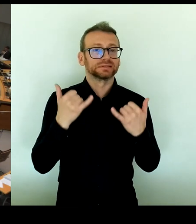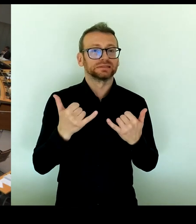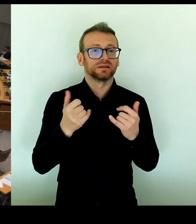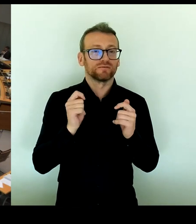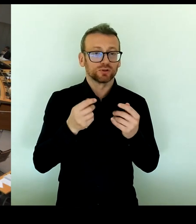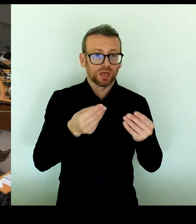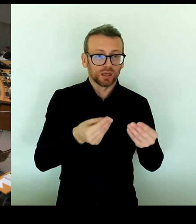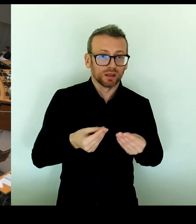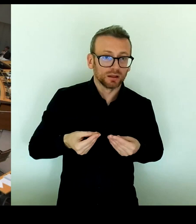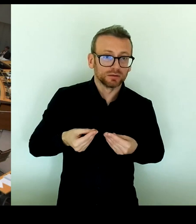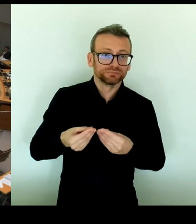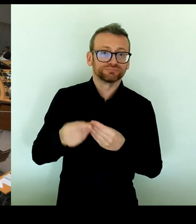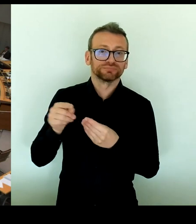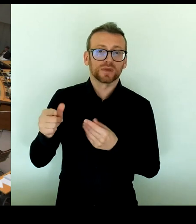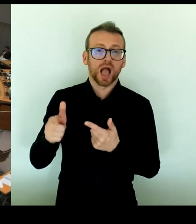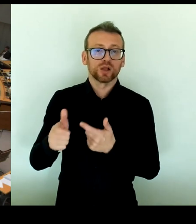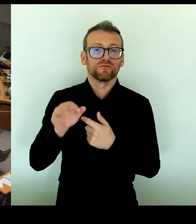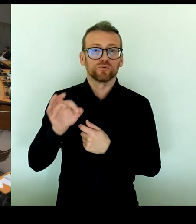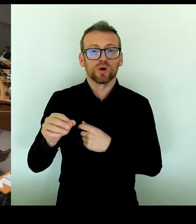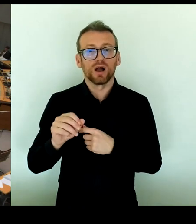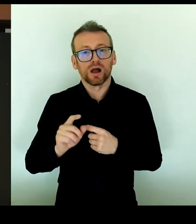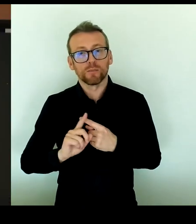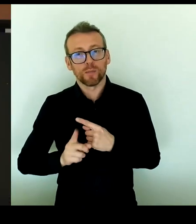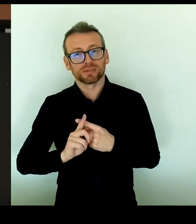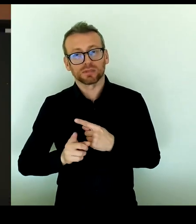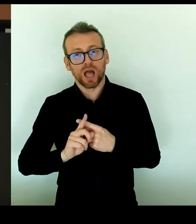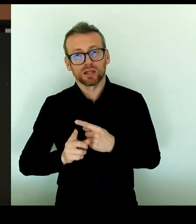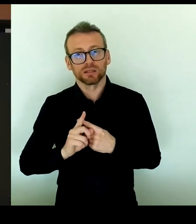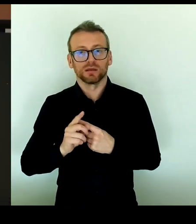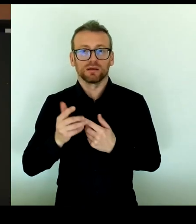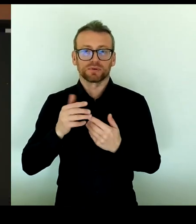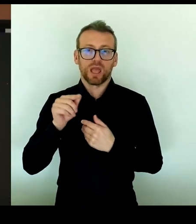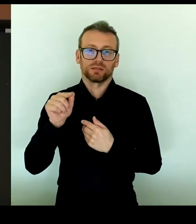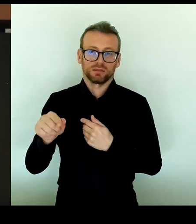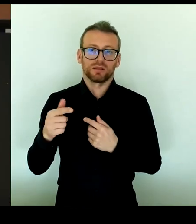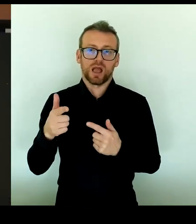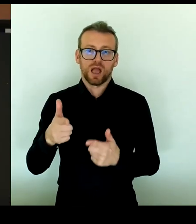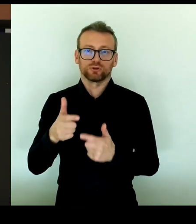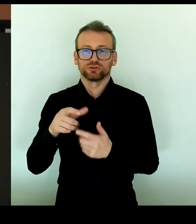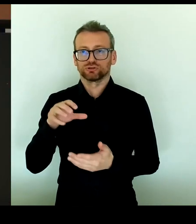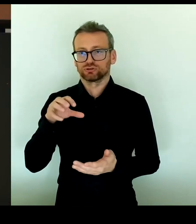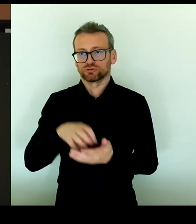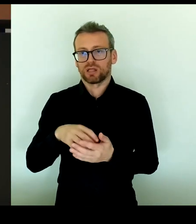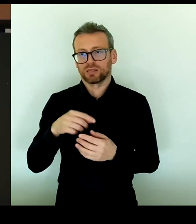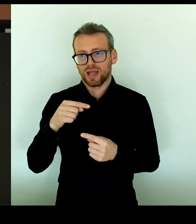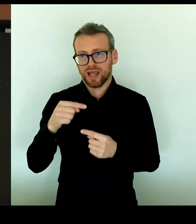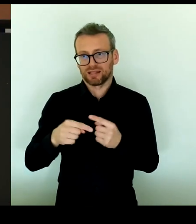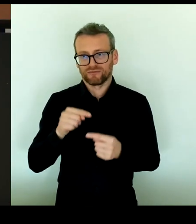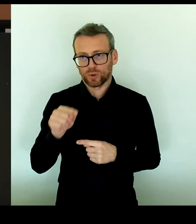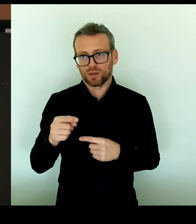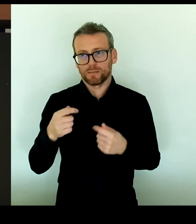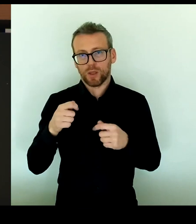Jahre blieb die Zahl der Arbeitsräume konstant auf einem relativ niedrigen Niveau. Da waren Strukturen eingespielt und das lief